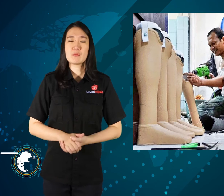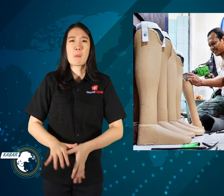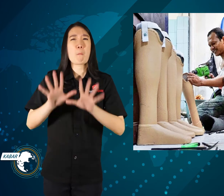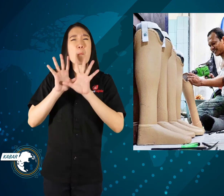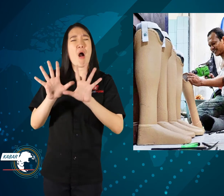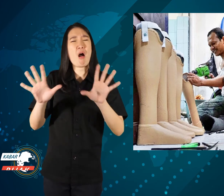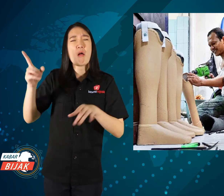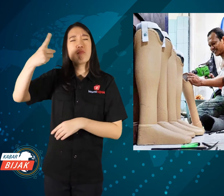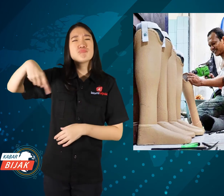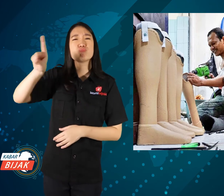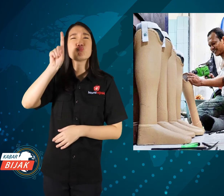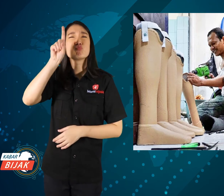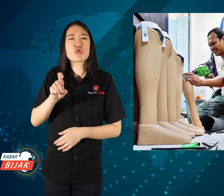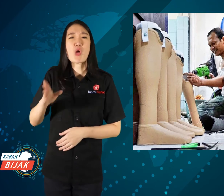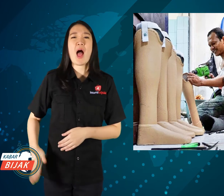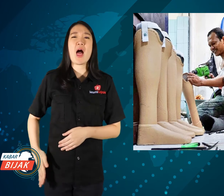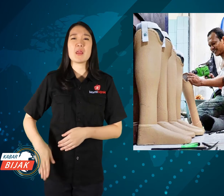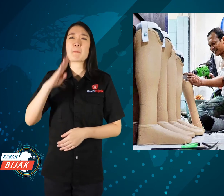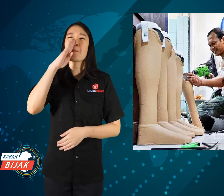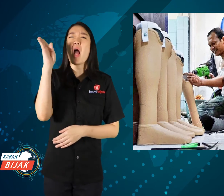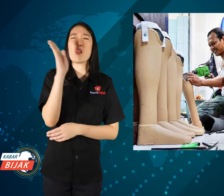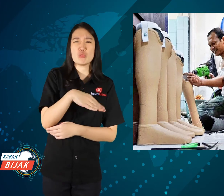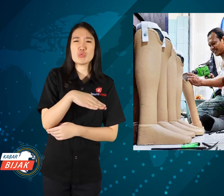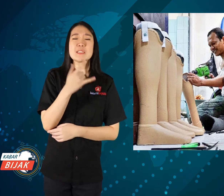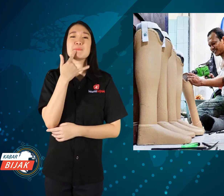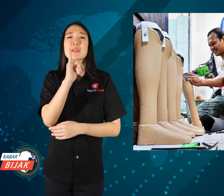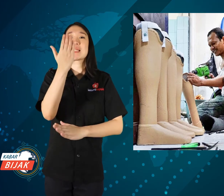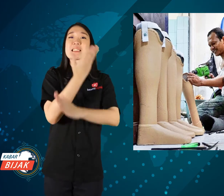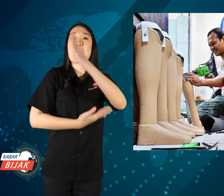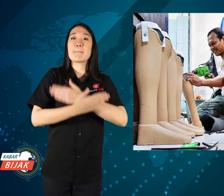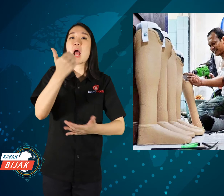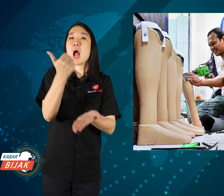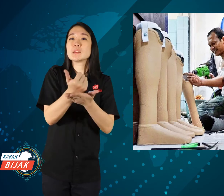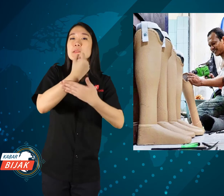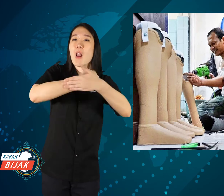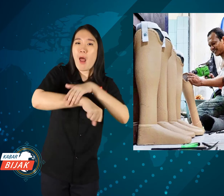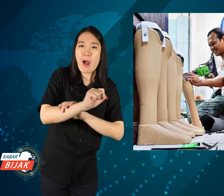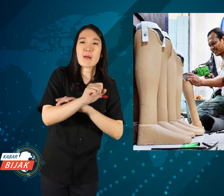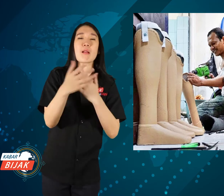Banyak yang membutuhkan untuk memakai kaki palsu, seperti Disabilitas sejak lahir,